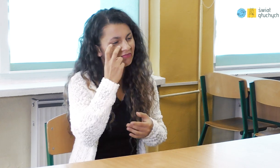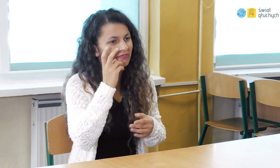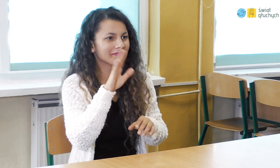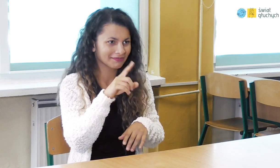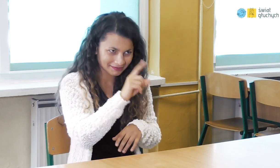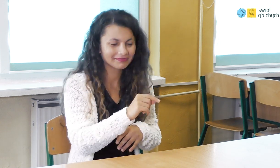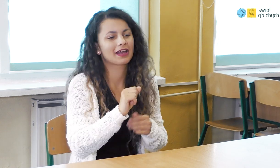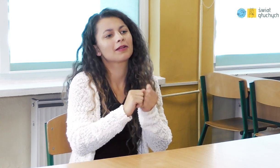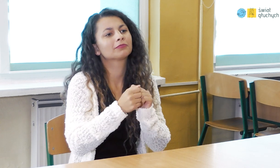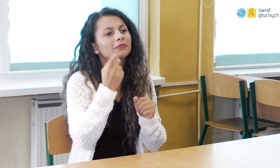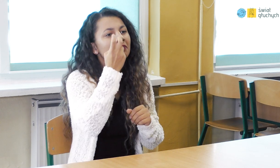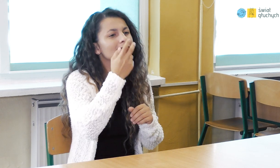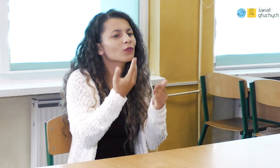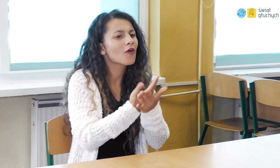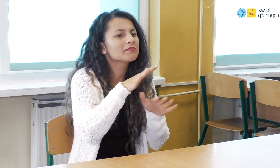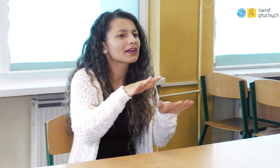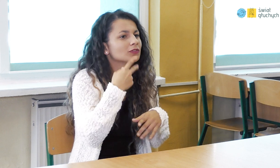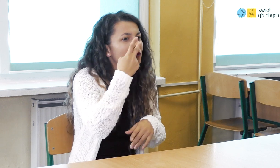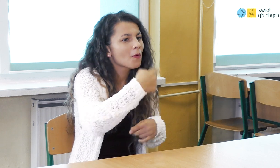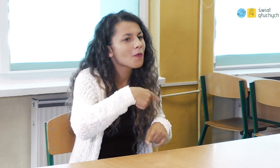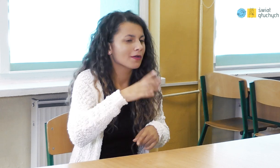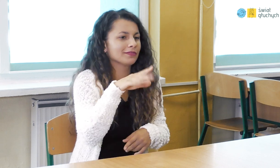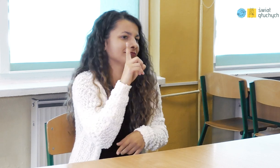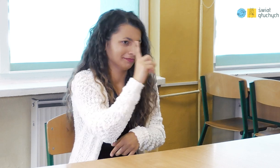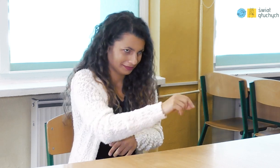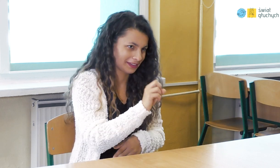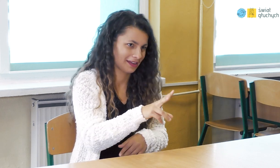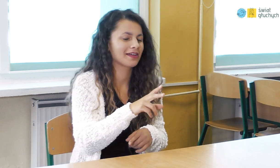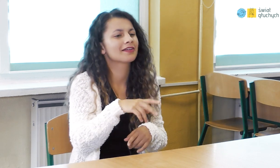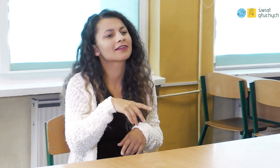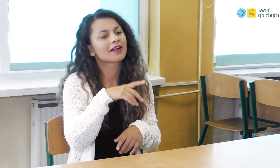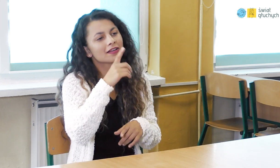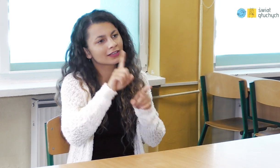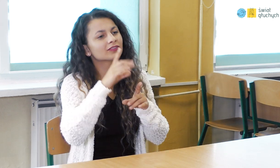Chodziliśmy w nowe miejsca, których jeszcze nie widzieliśmy.